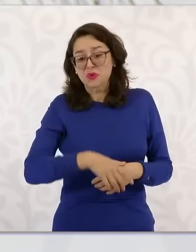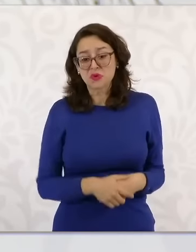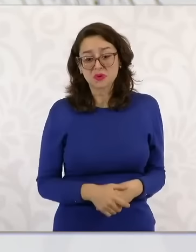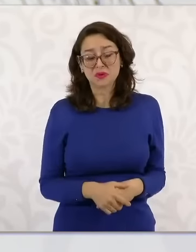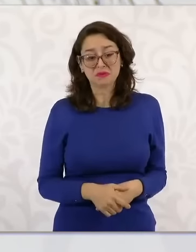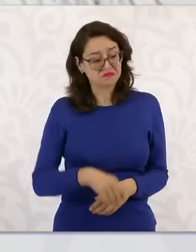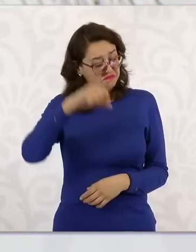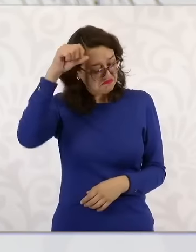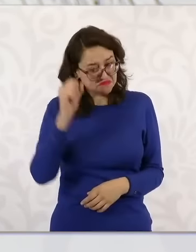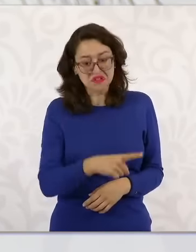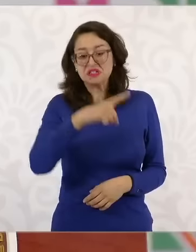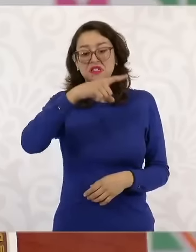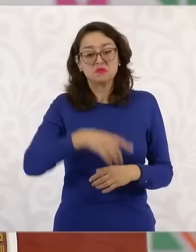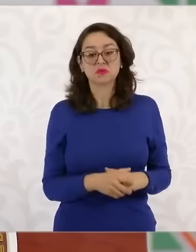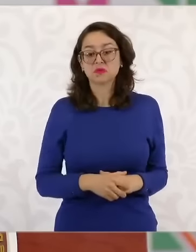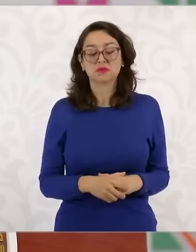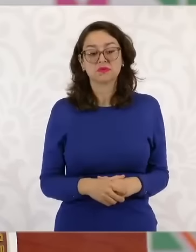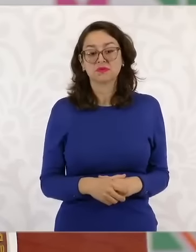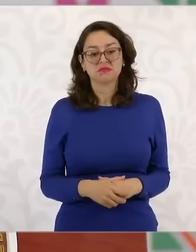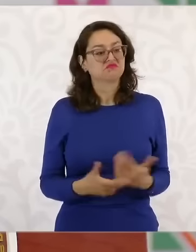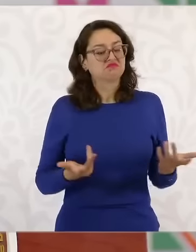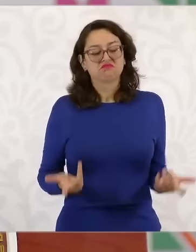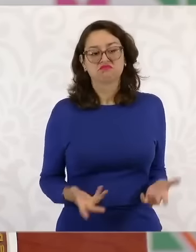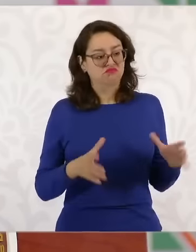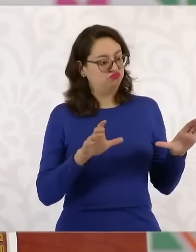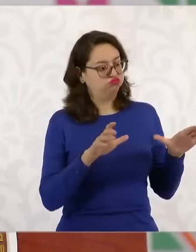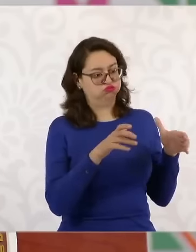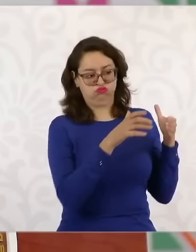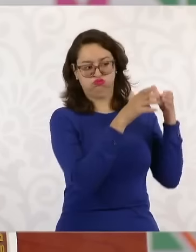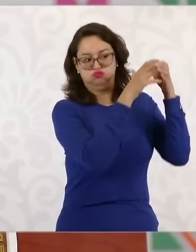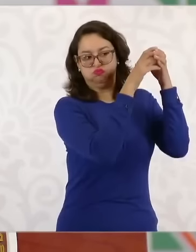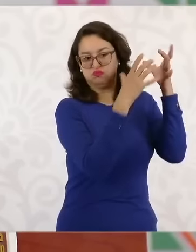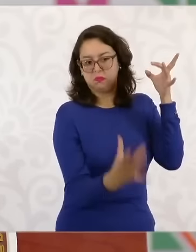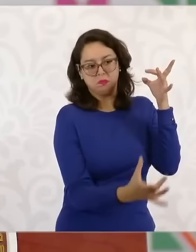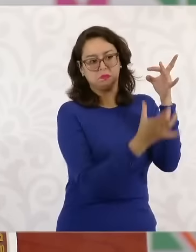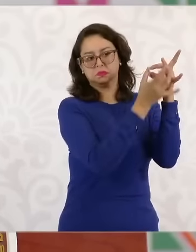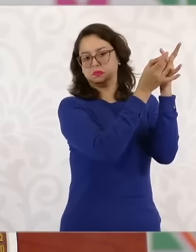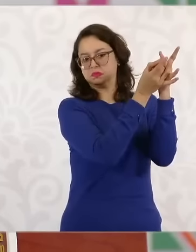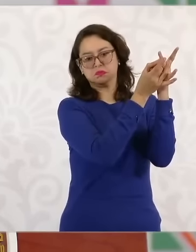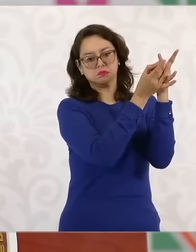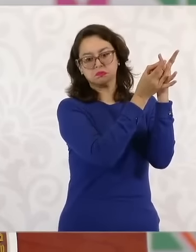igual representaban los mismos intereses,